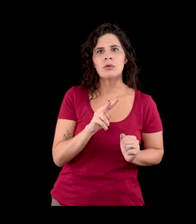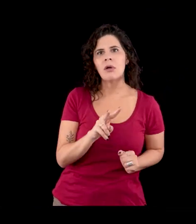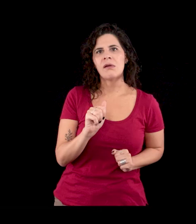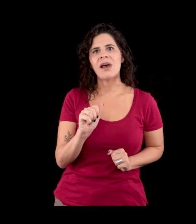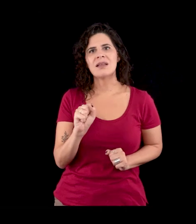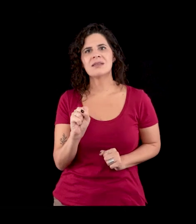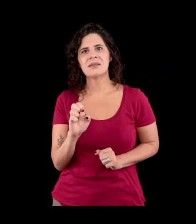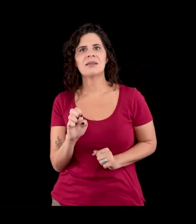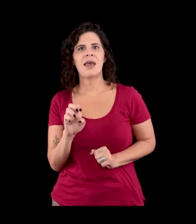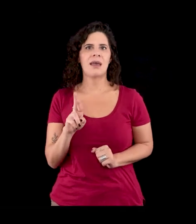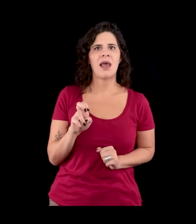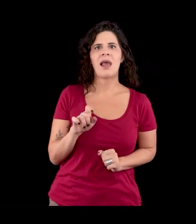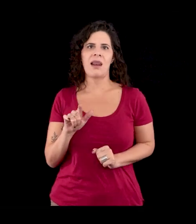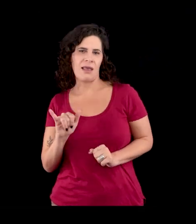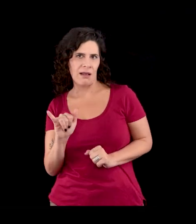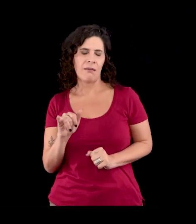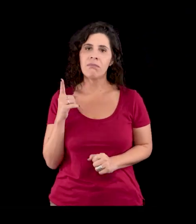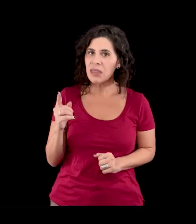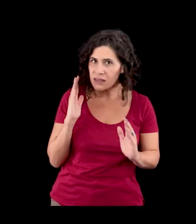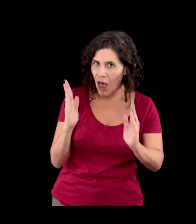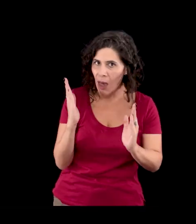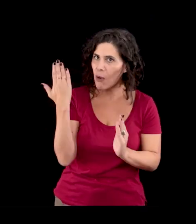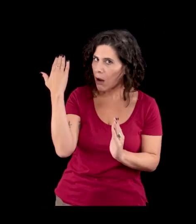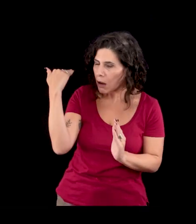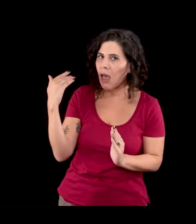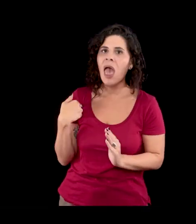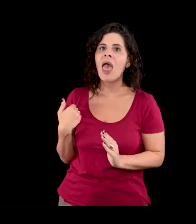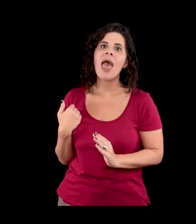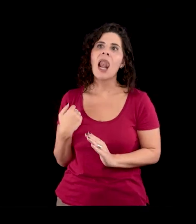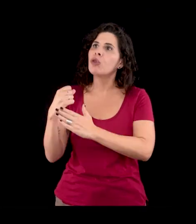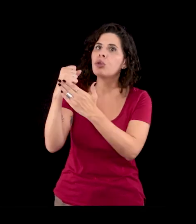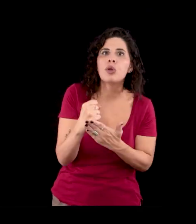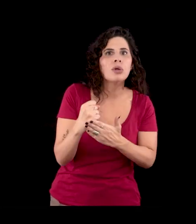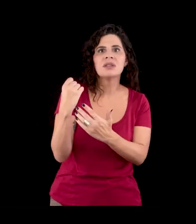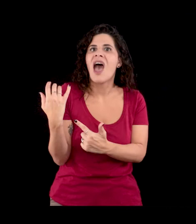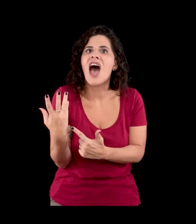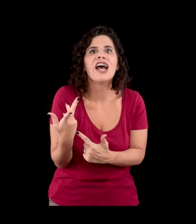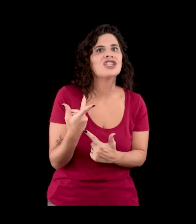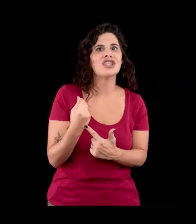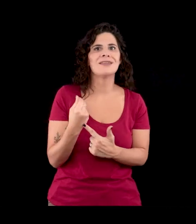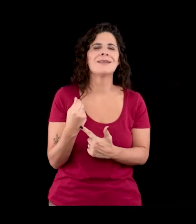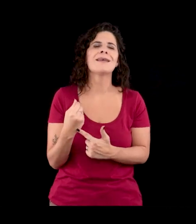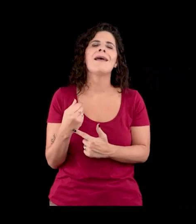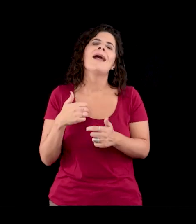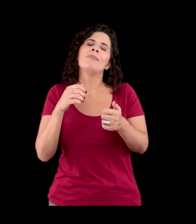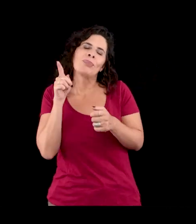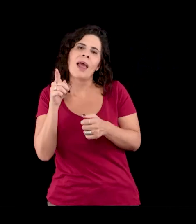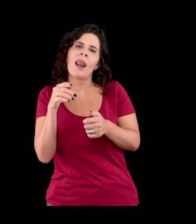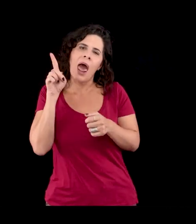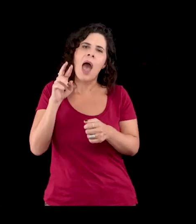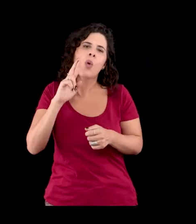Naquela época, ela trouxe artistas exilados da Rússia –